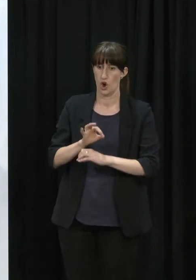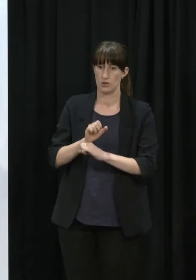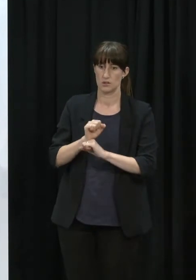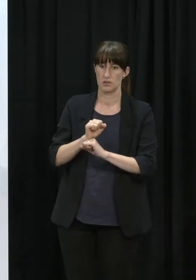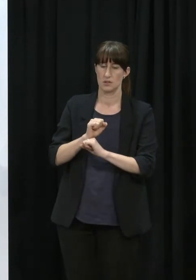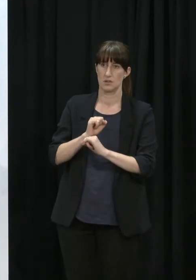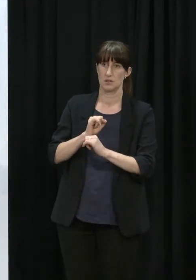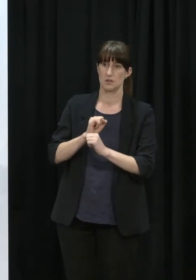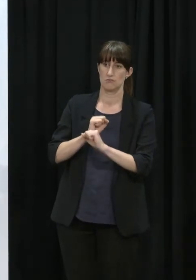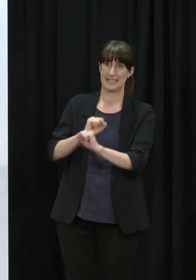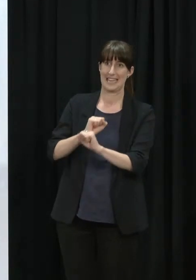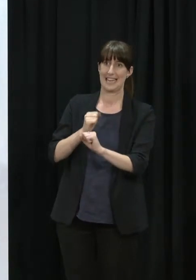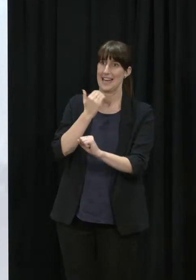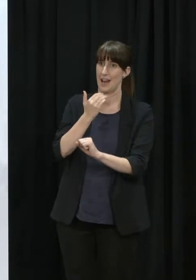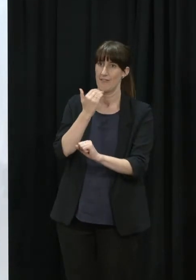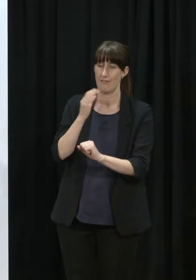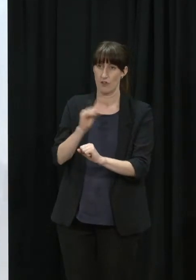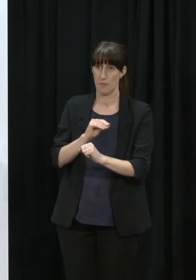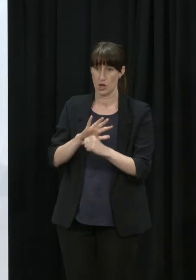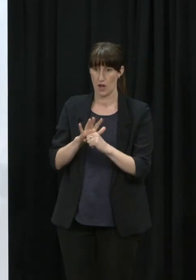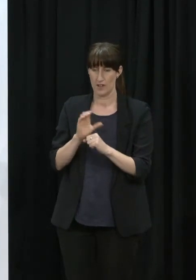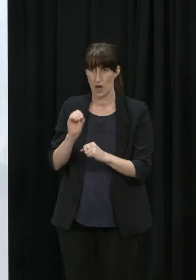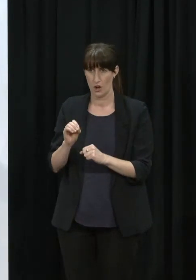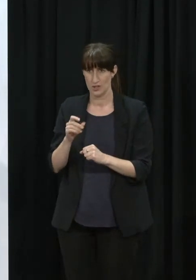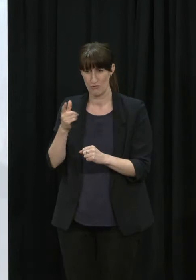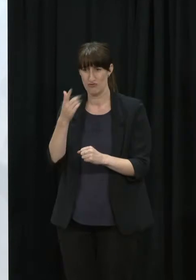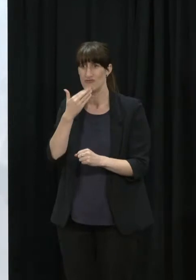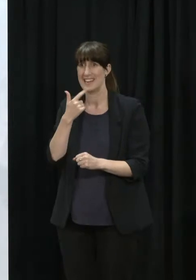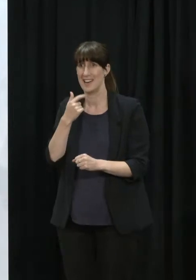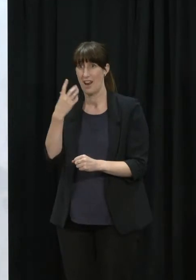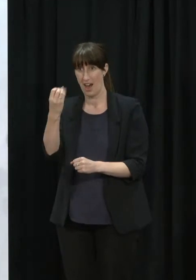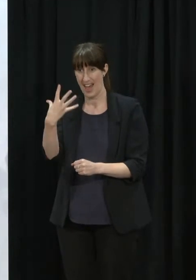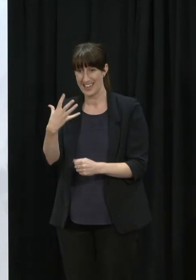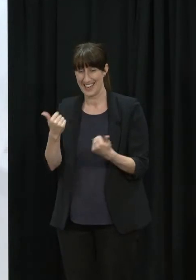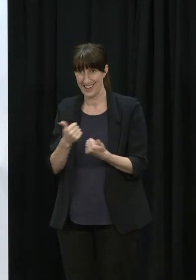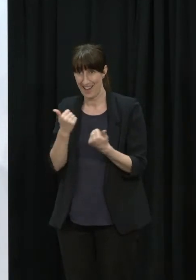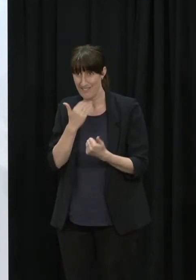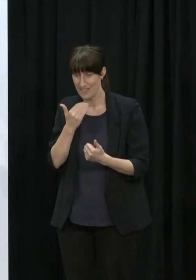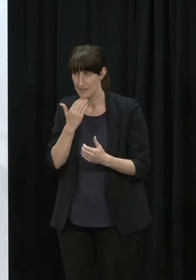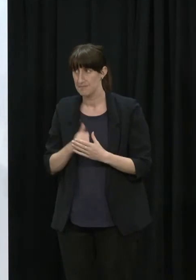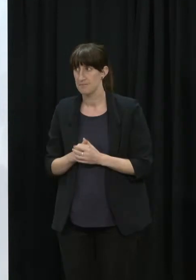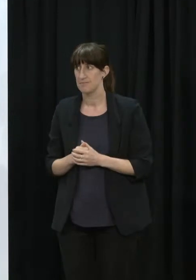rangona)? He rite ki te maka